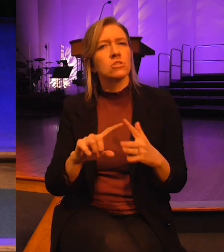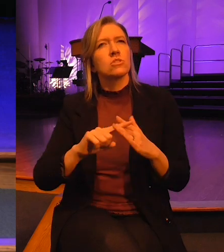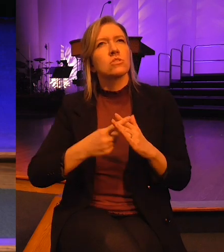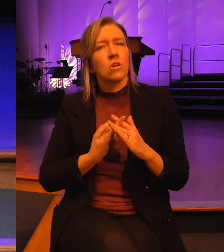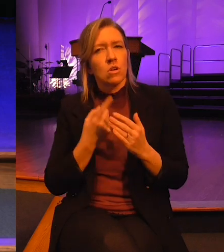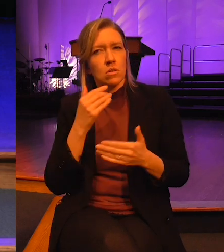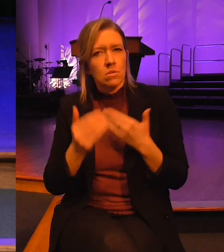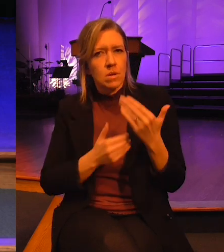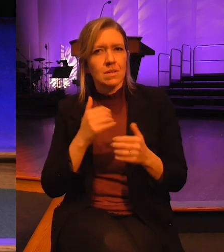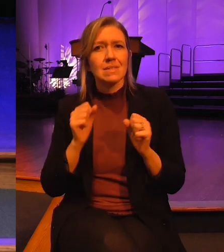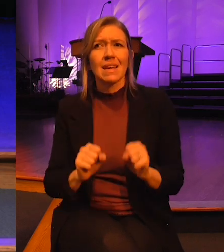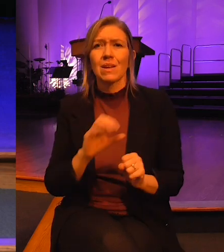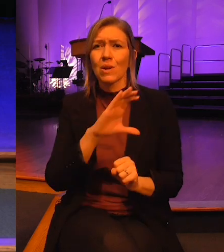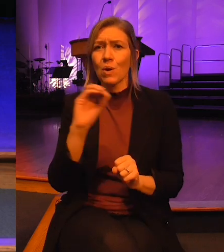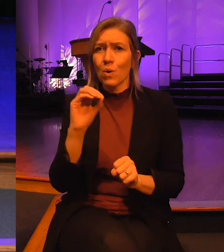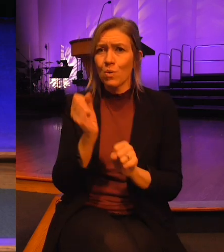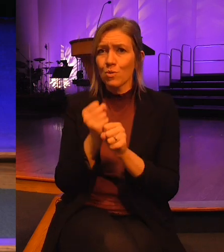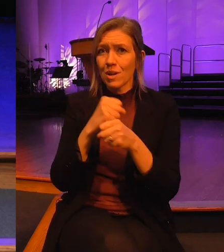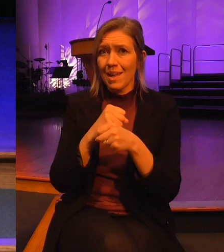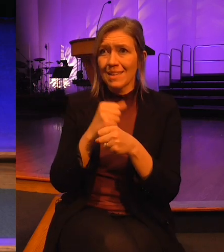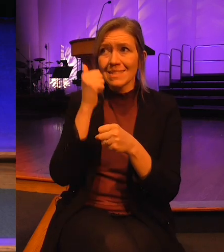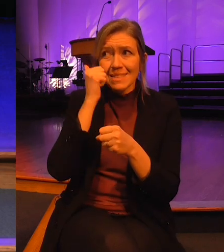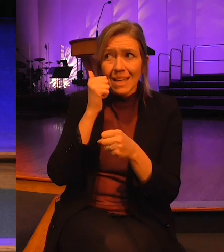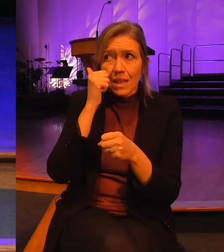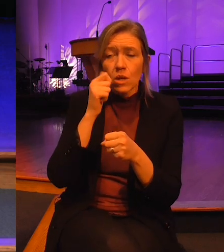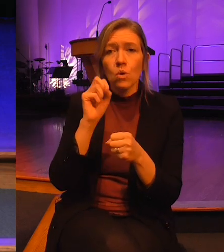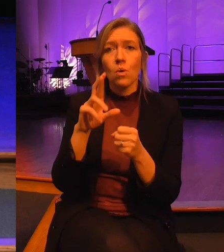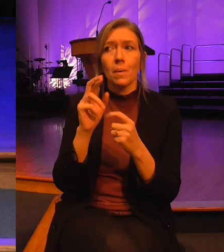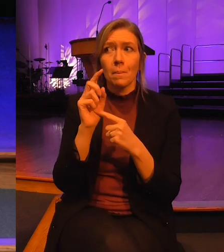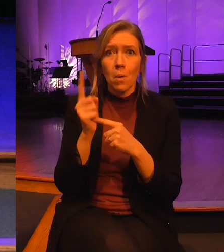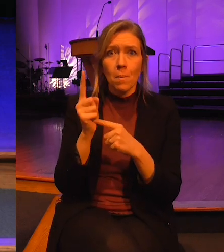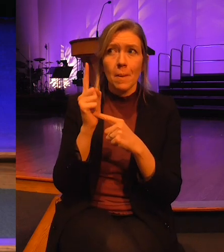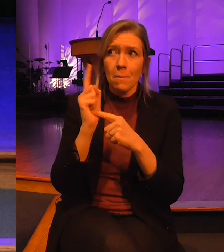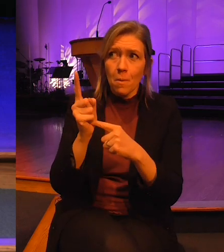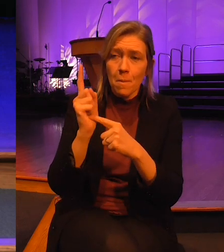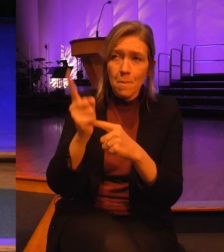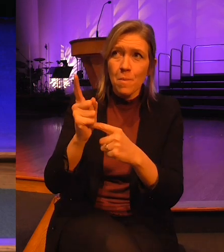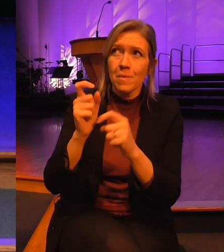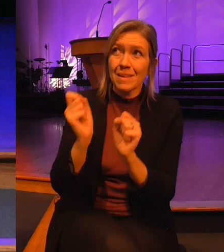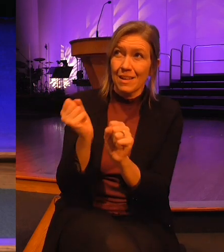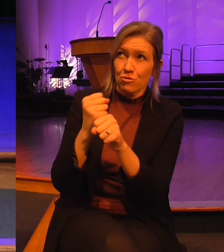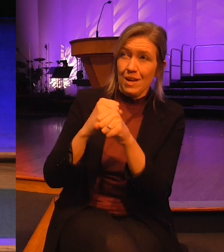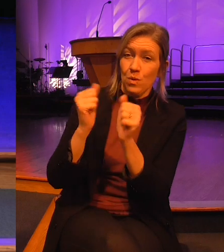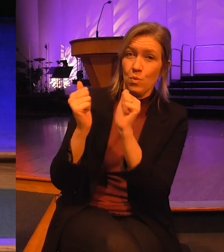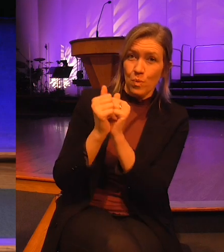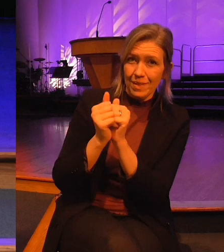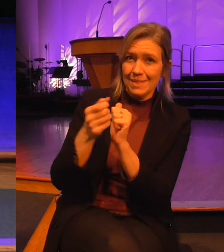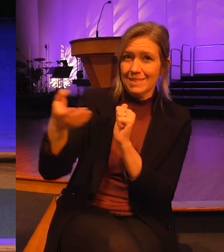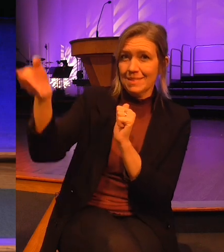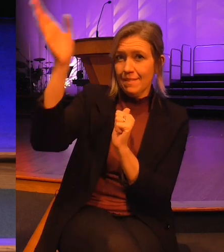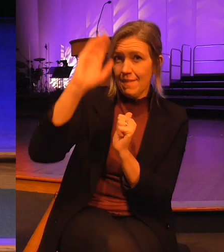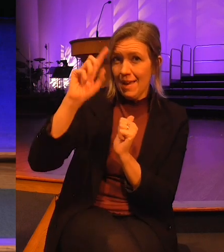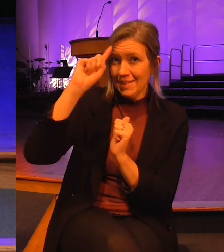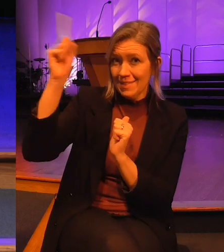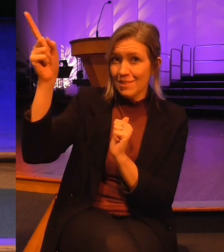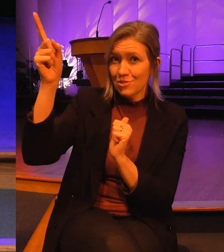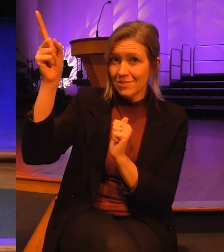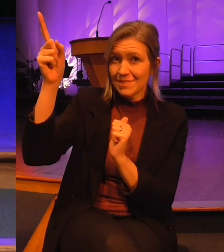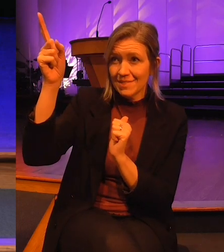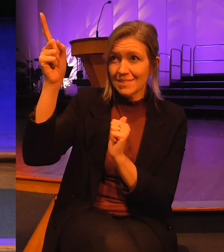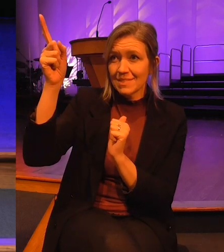momento diario y tal vez incluso. por momentos con una inteligencia Divina sabiendo que estas intenciones